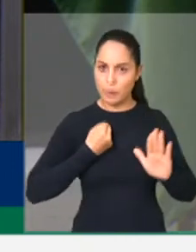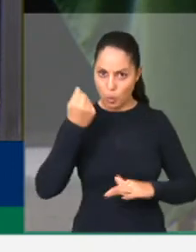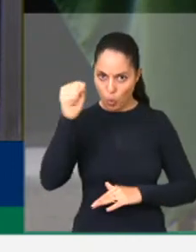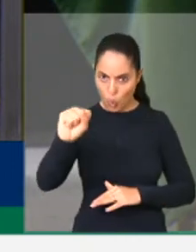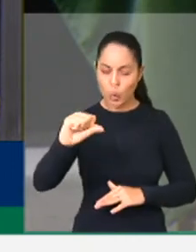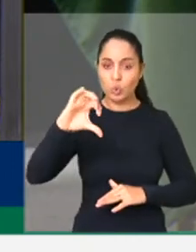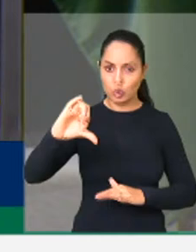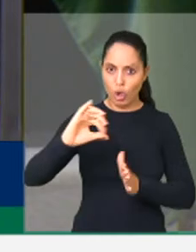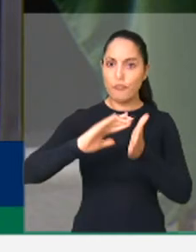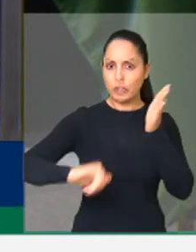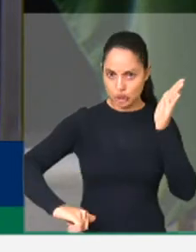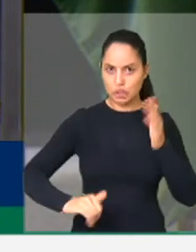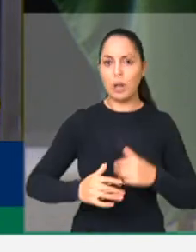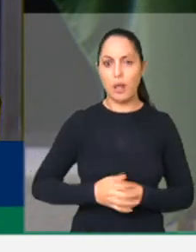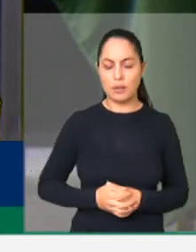PROMOVIDAS POR ESSE RELATOR.